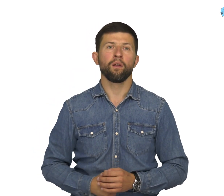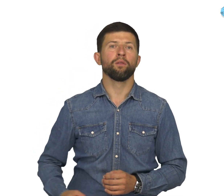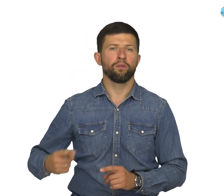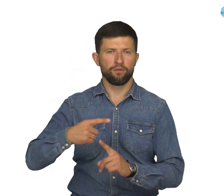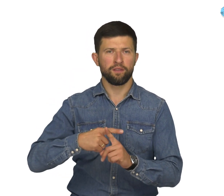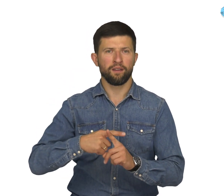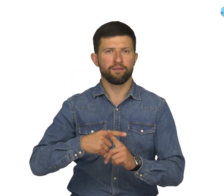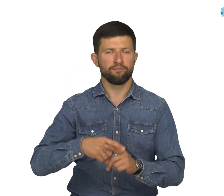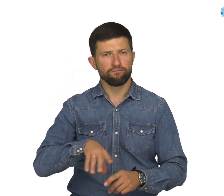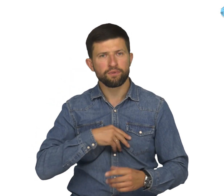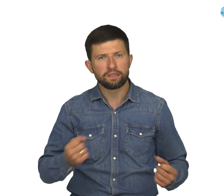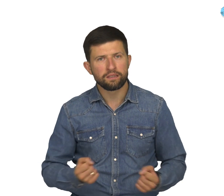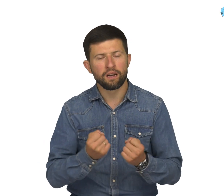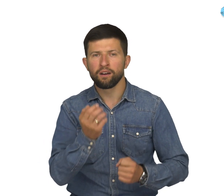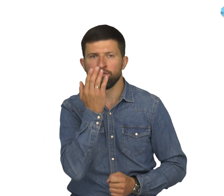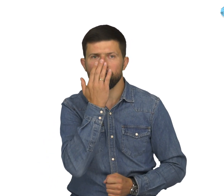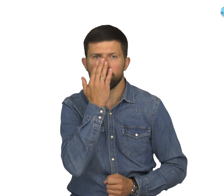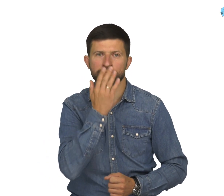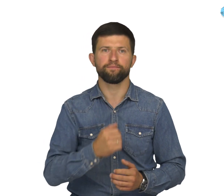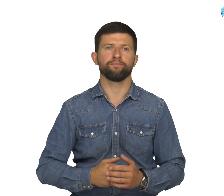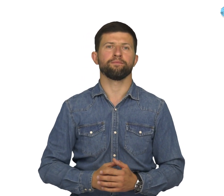O jakie dodatki mogą się ubiegać?